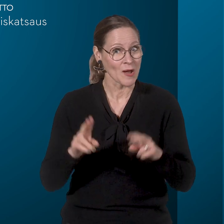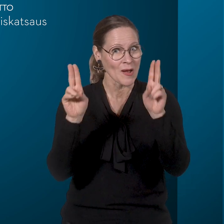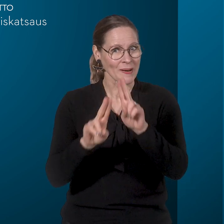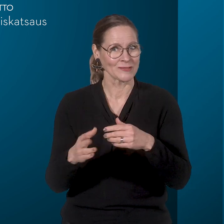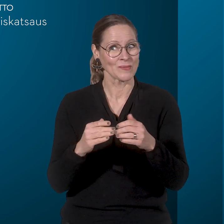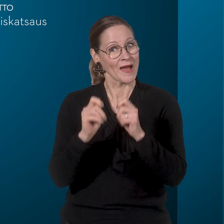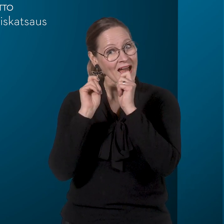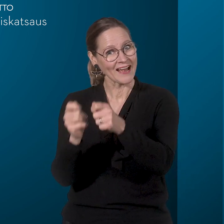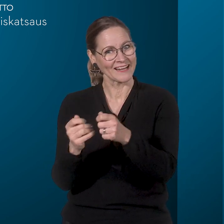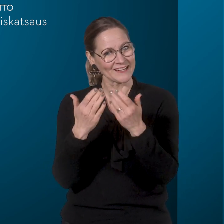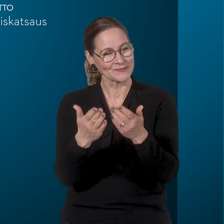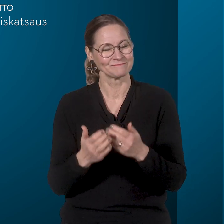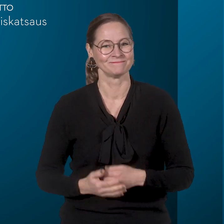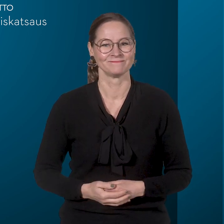Onnea työnhakuun!